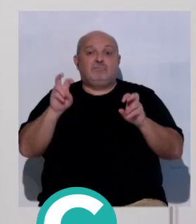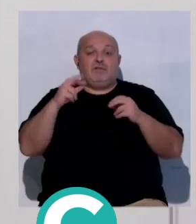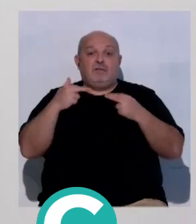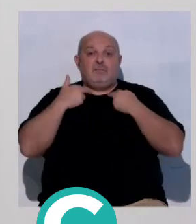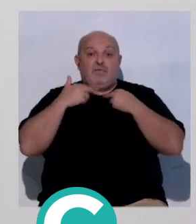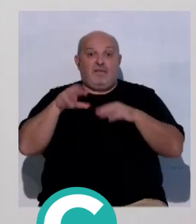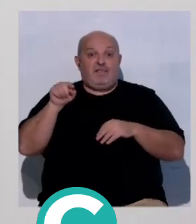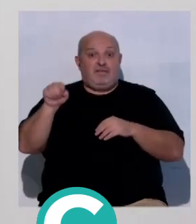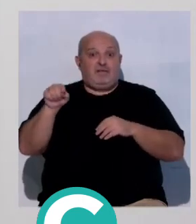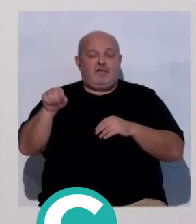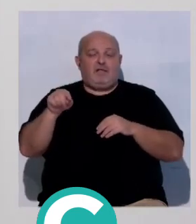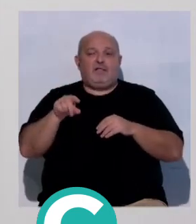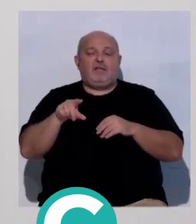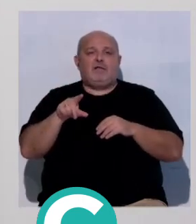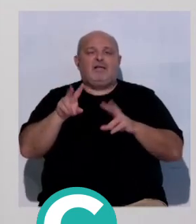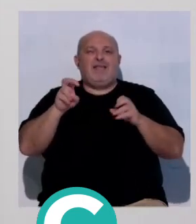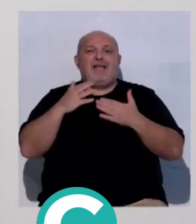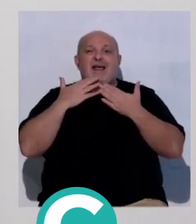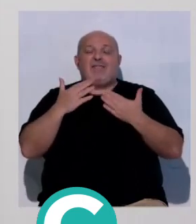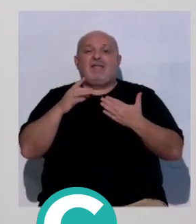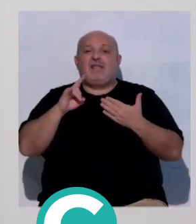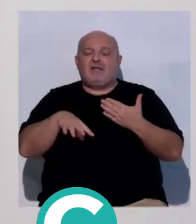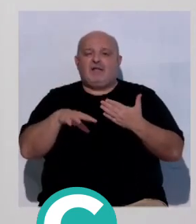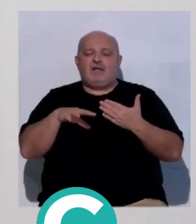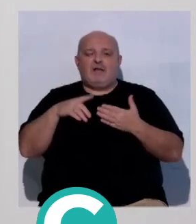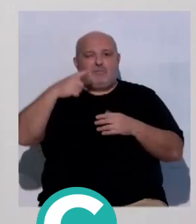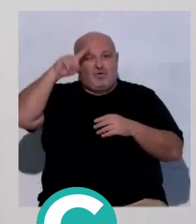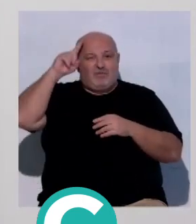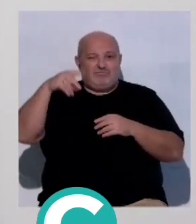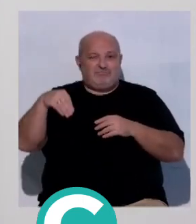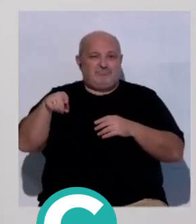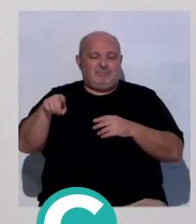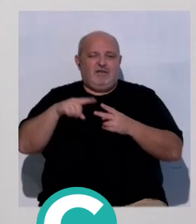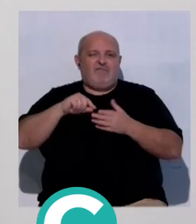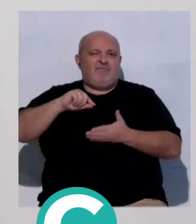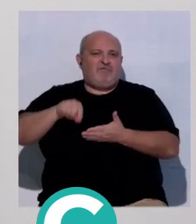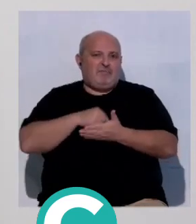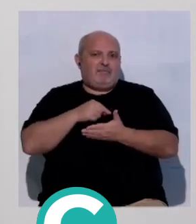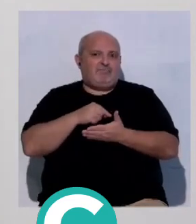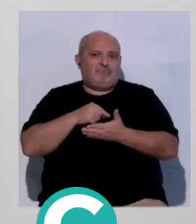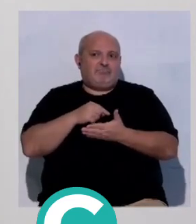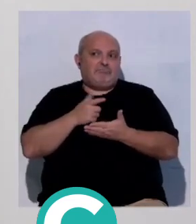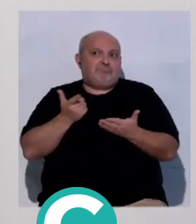de Cádiz se toma gracias al Señor Bruno García a su firma y se entiende que con su aprobación